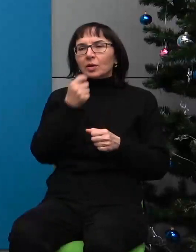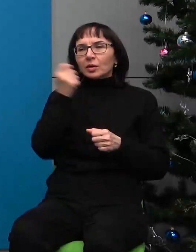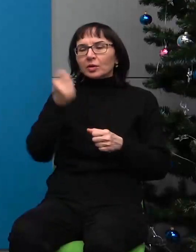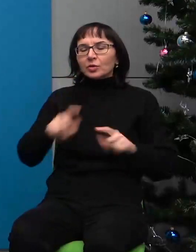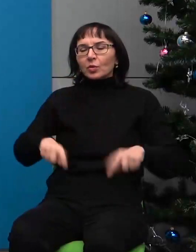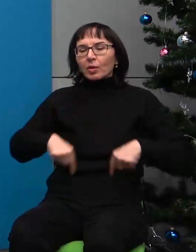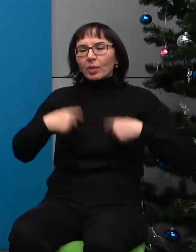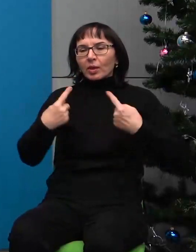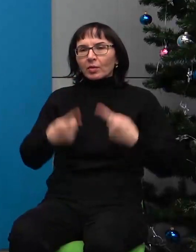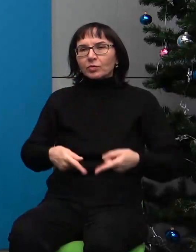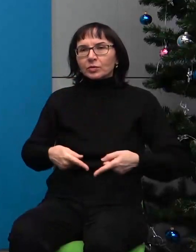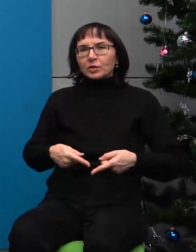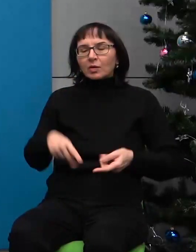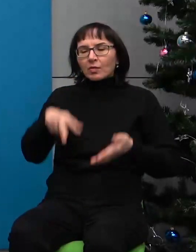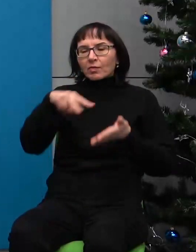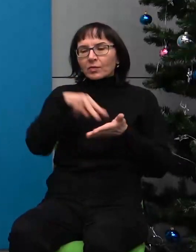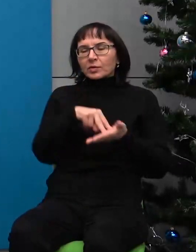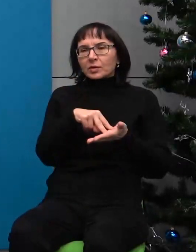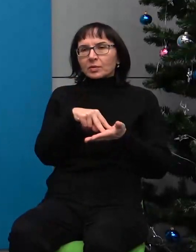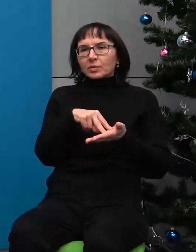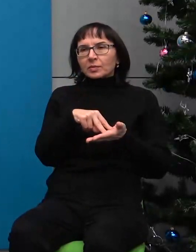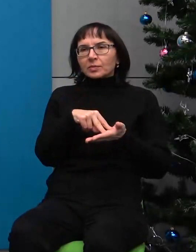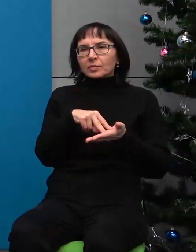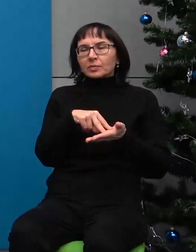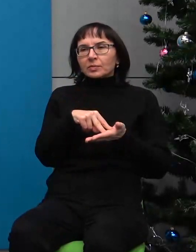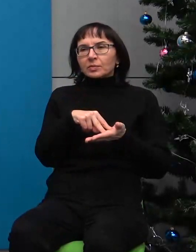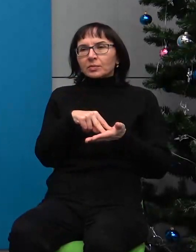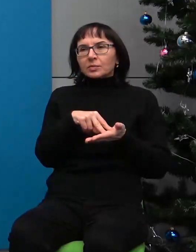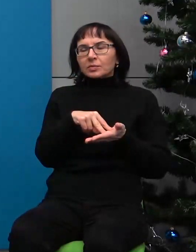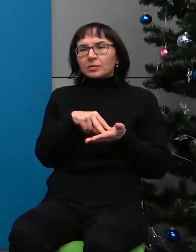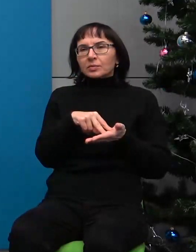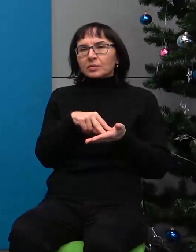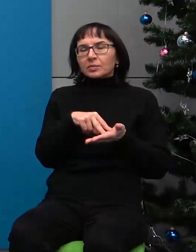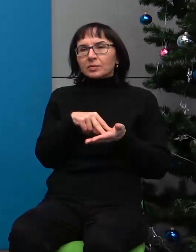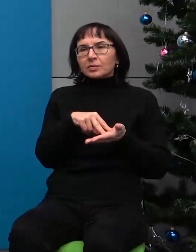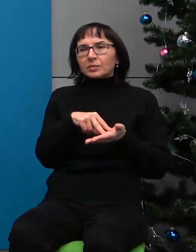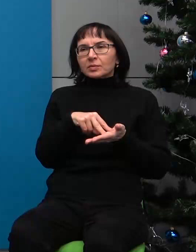i ona wstała z tego wózka po prostu.